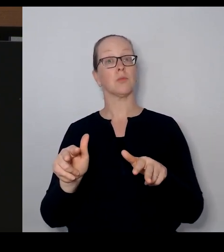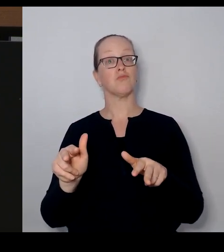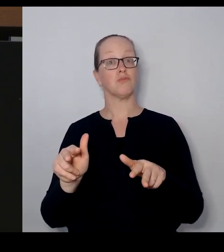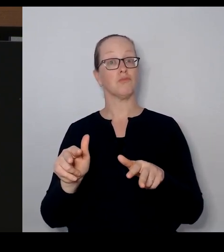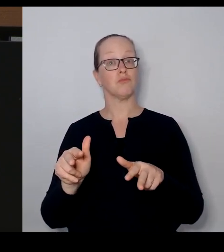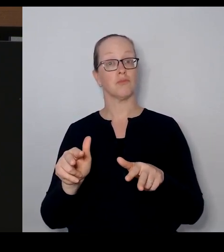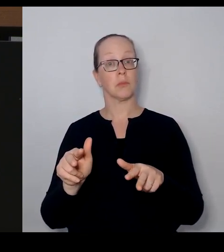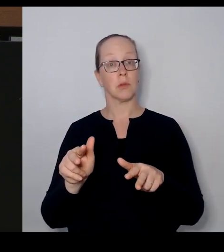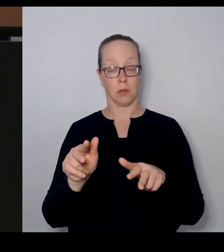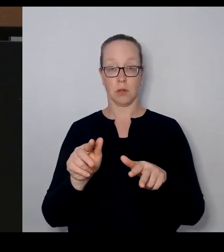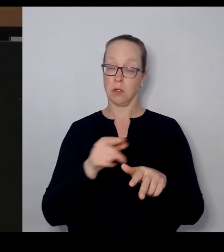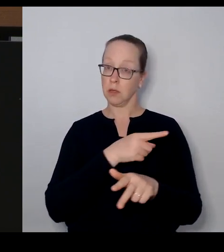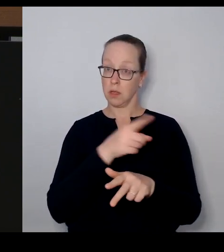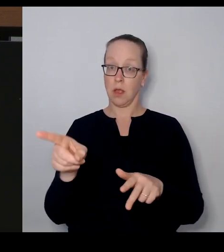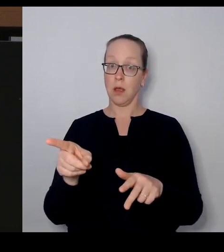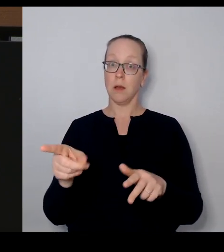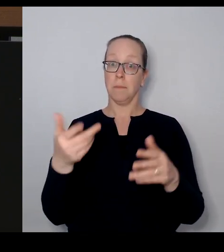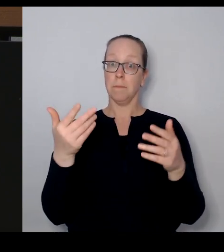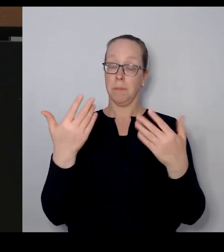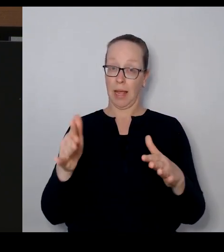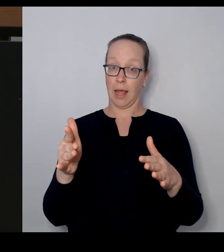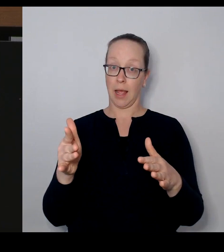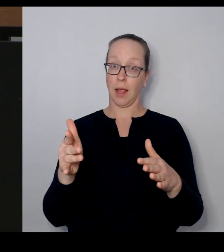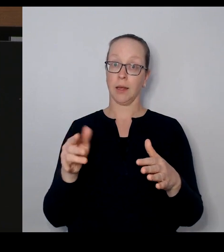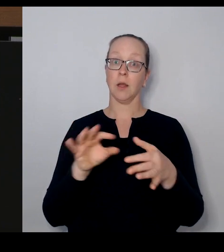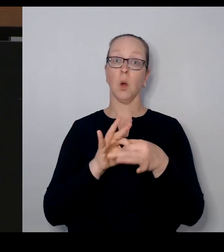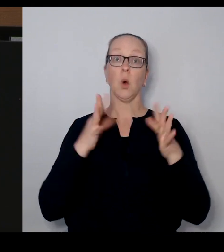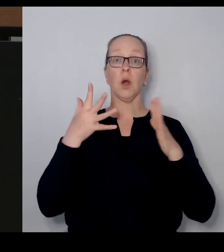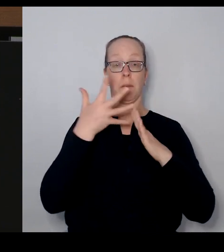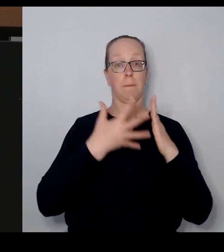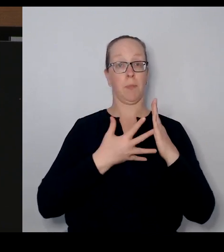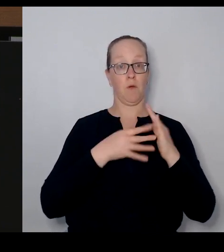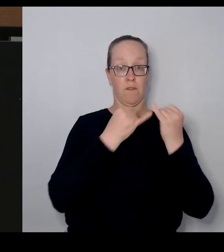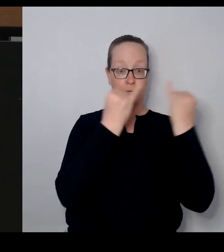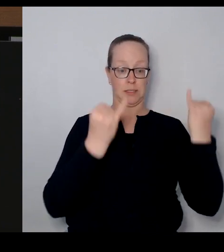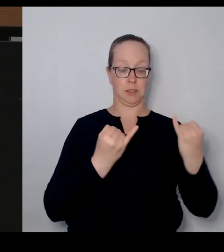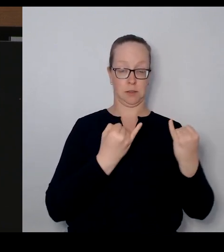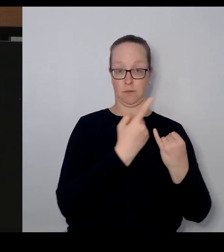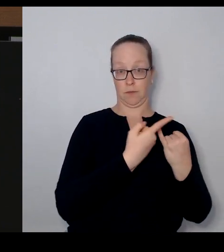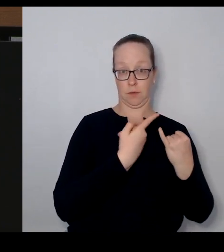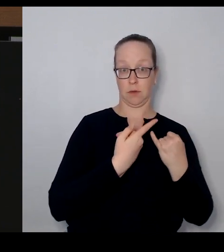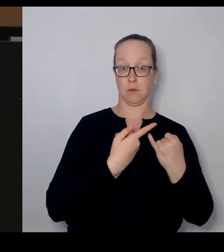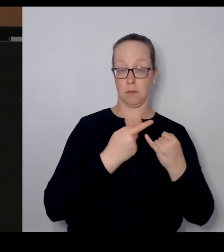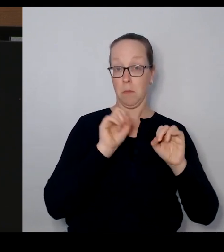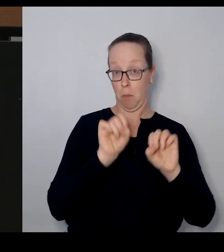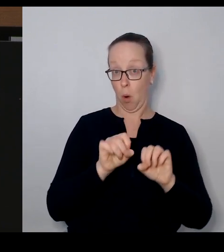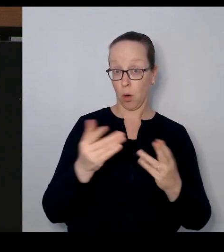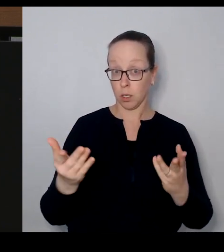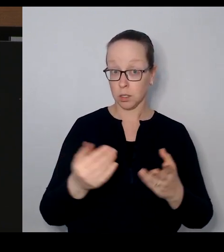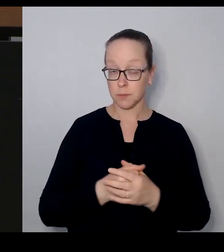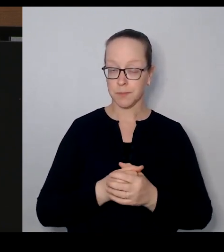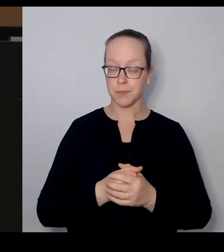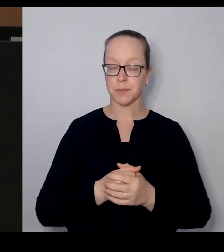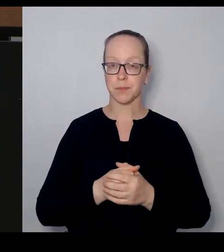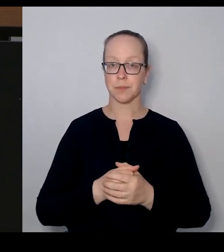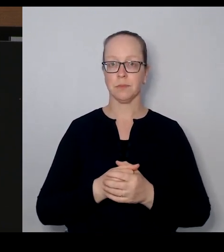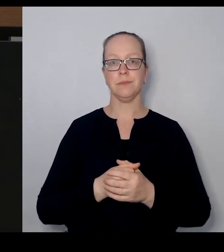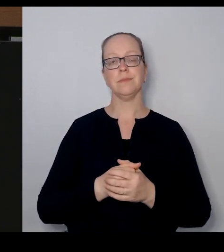Denn gerade auch die sachliche Auseinandersetzung über manchmal unterschiedliche Standpunkte trägt dazu bei, dass